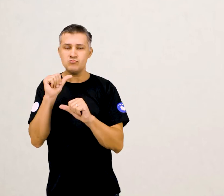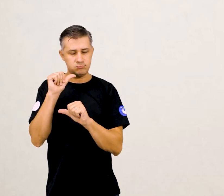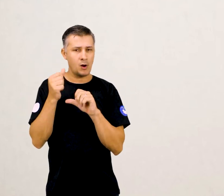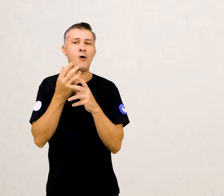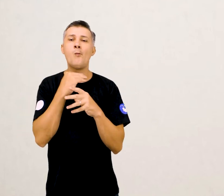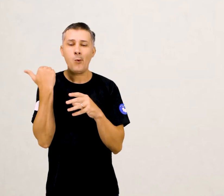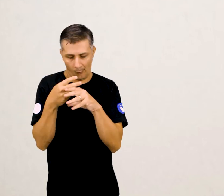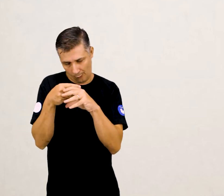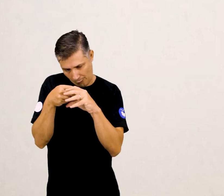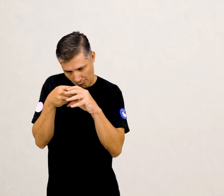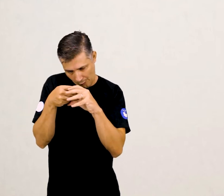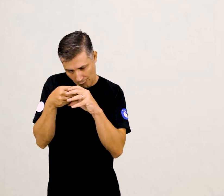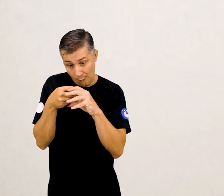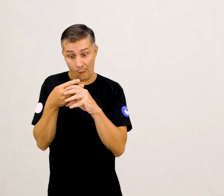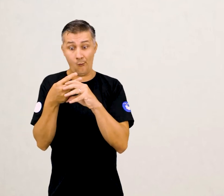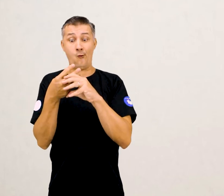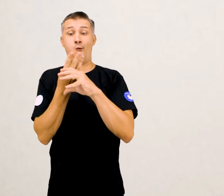que permitem a audição.